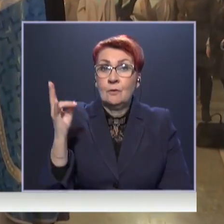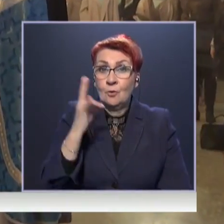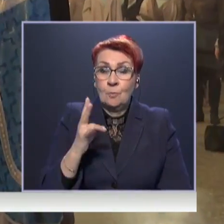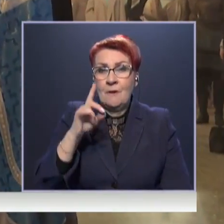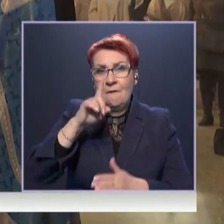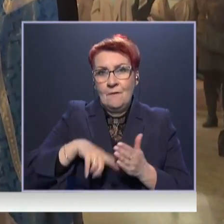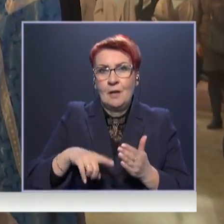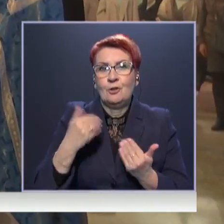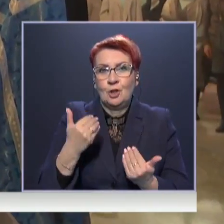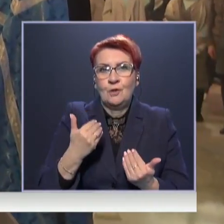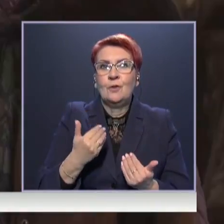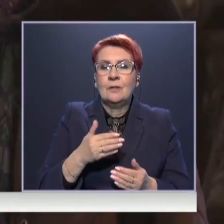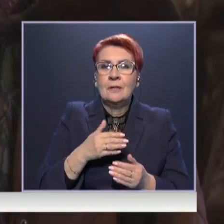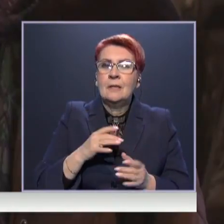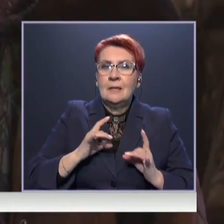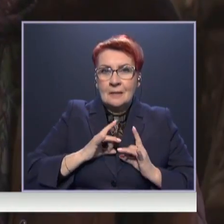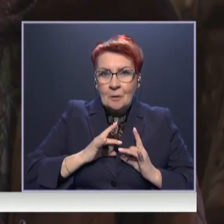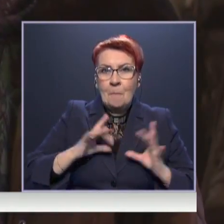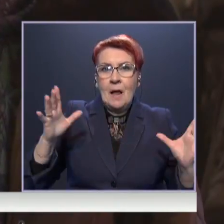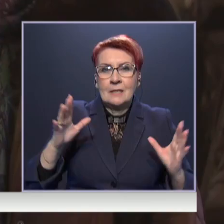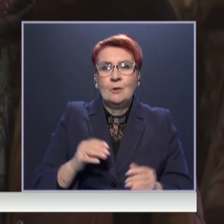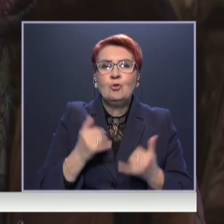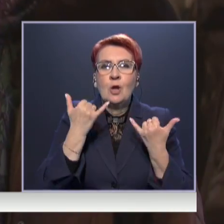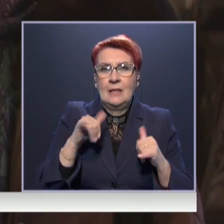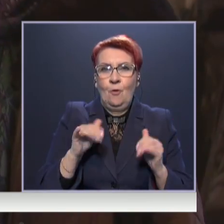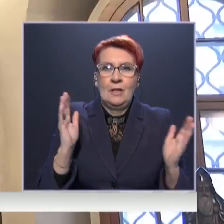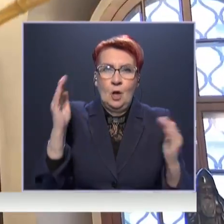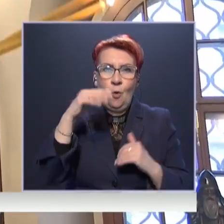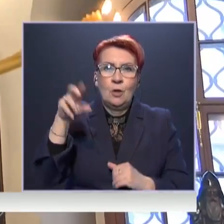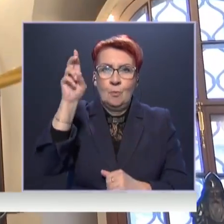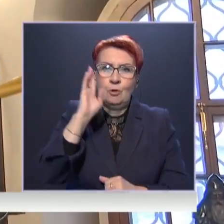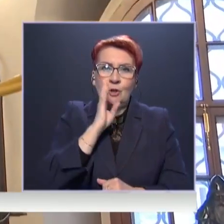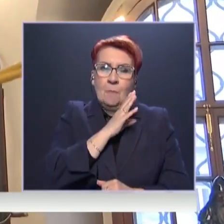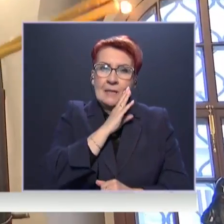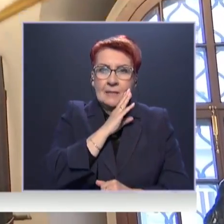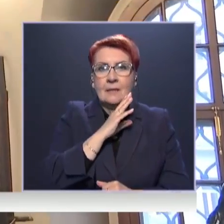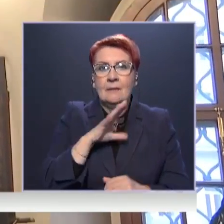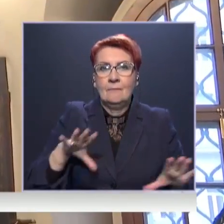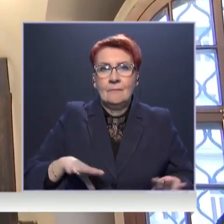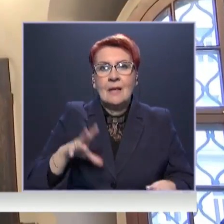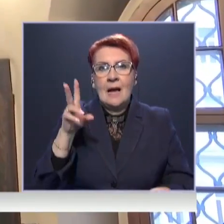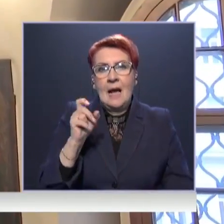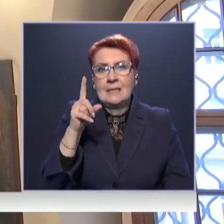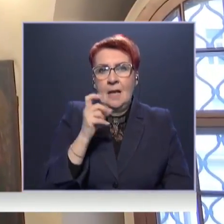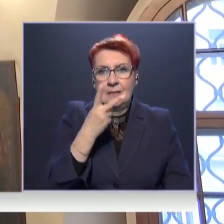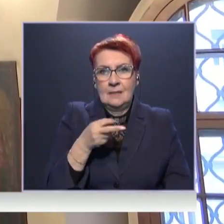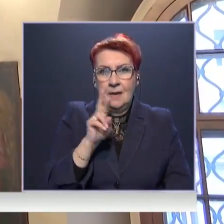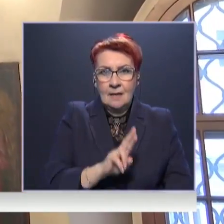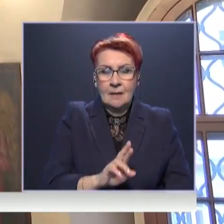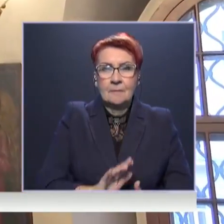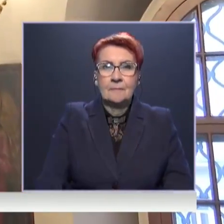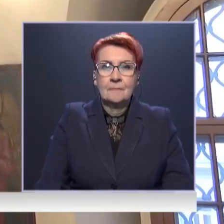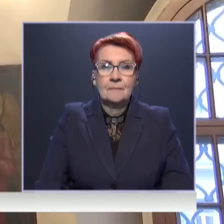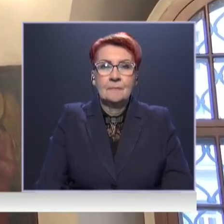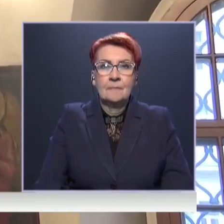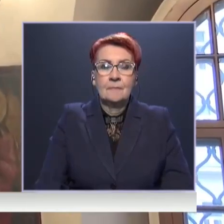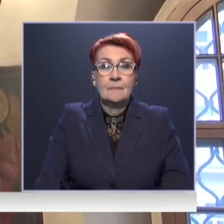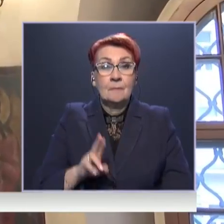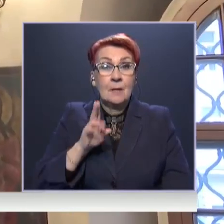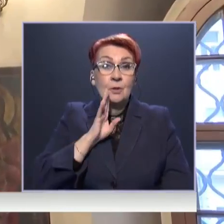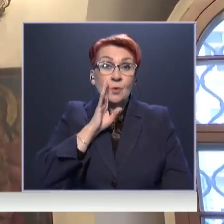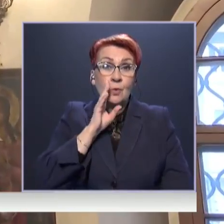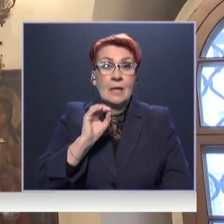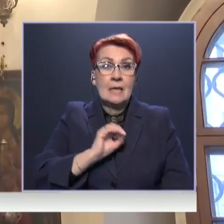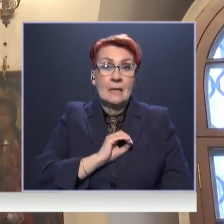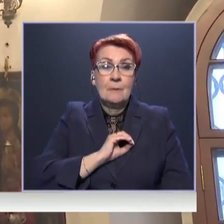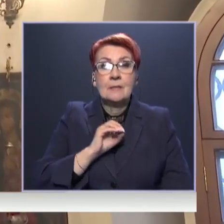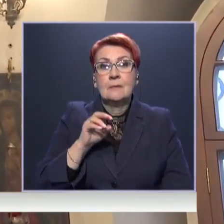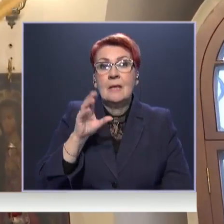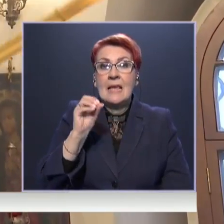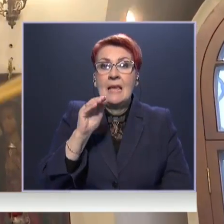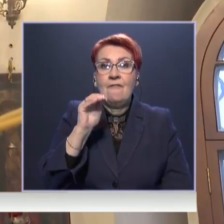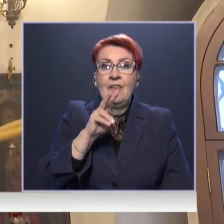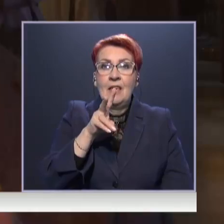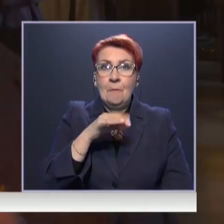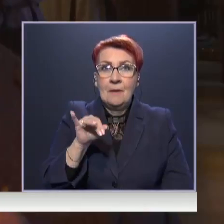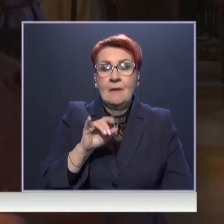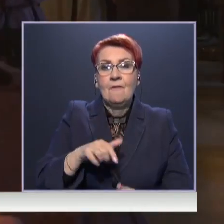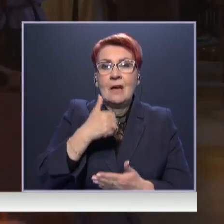совершают празднование этой чудотворной иконой